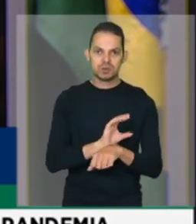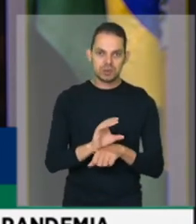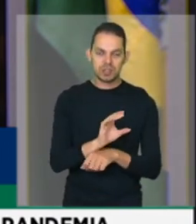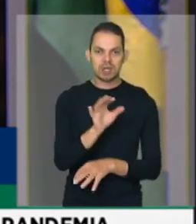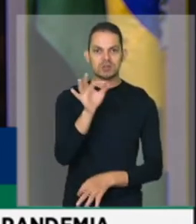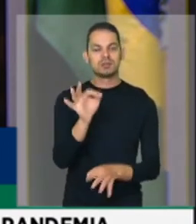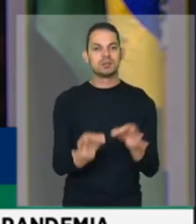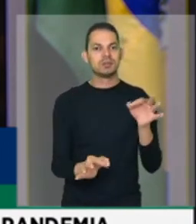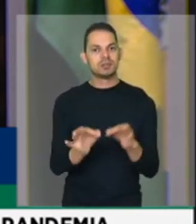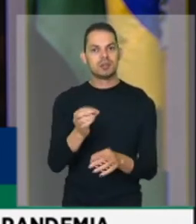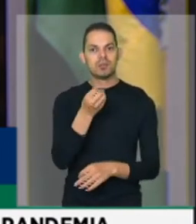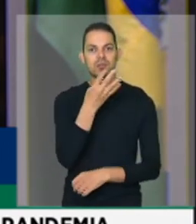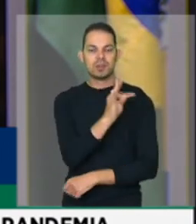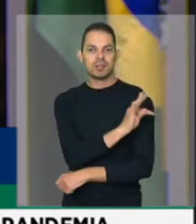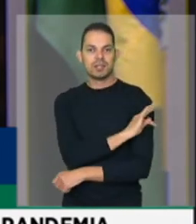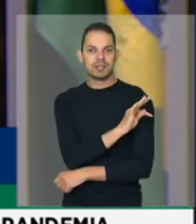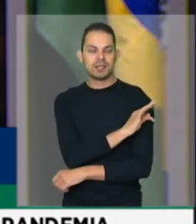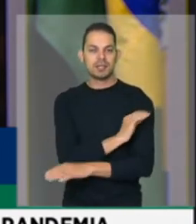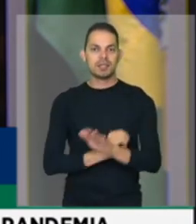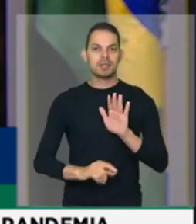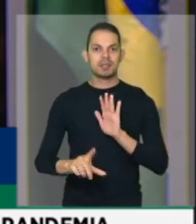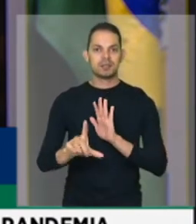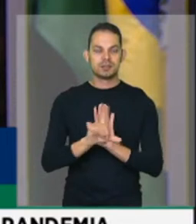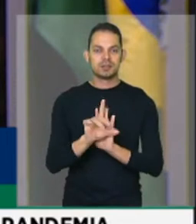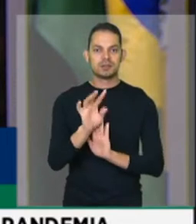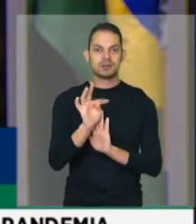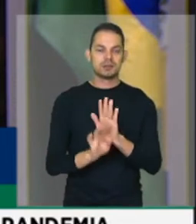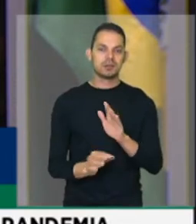JURIDICIDADE, BOA TÉCNICA LEGISLATIVA DO SUBSTITUTIVO DO SENADO FEDERAL AO PROJETO DE